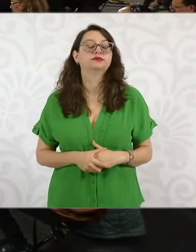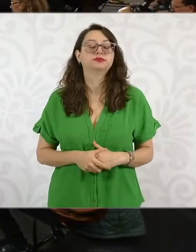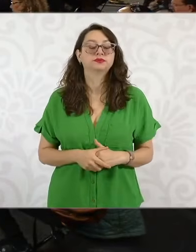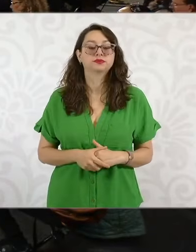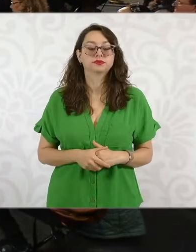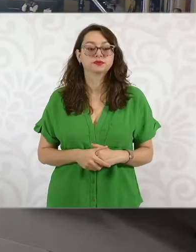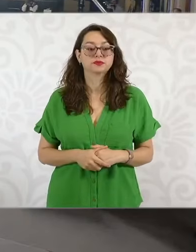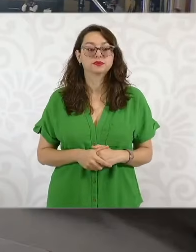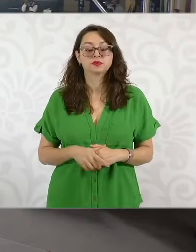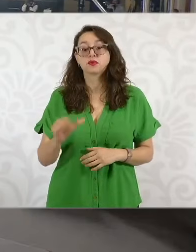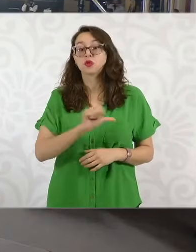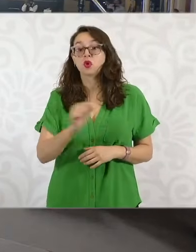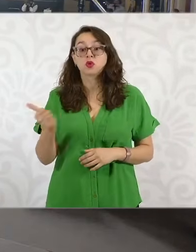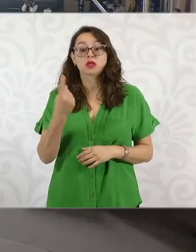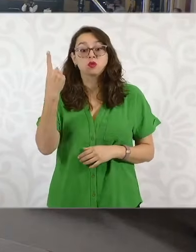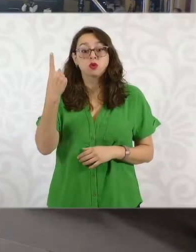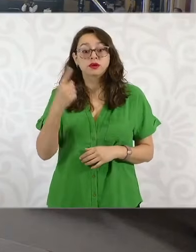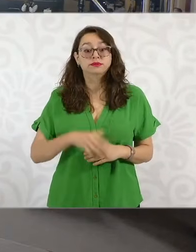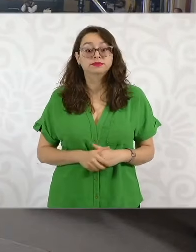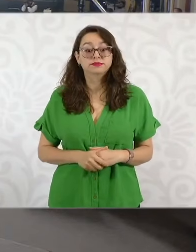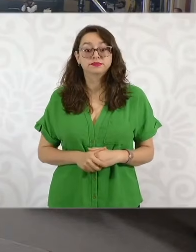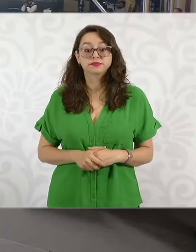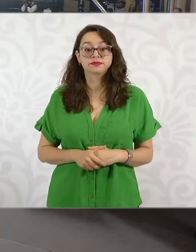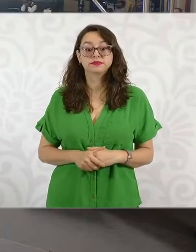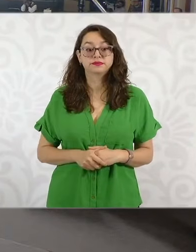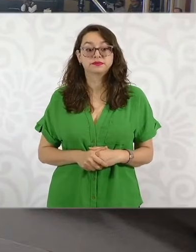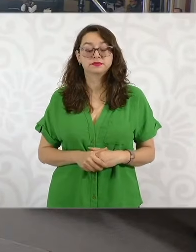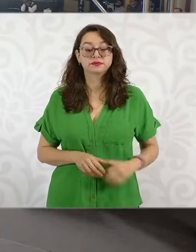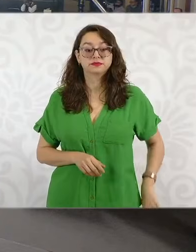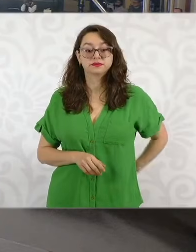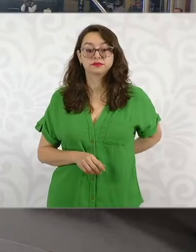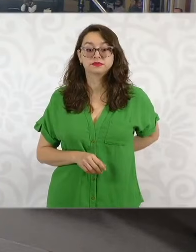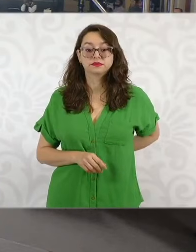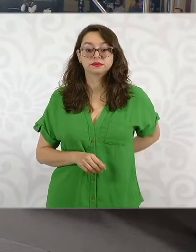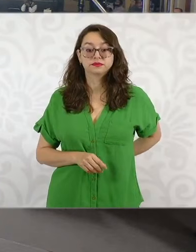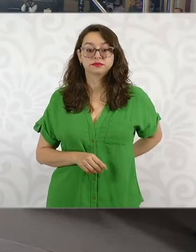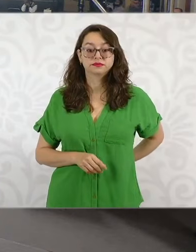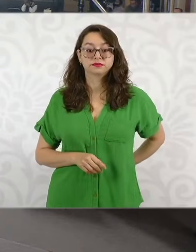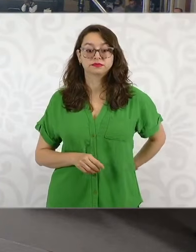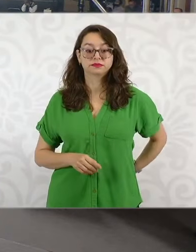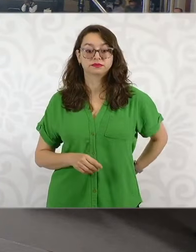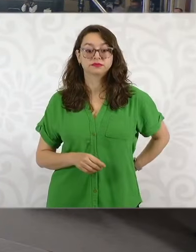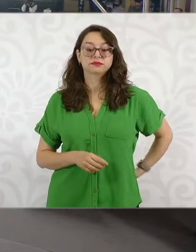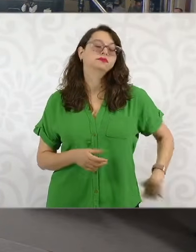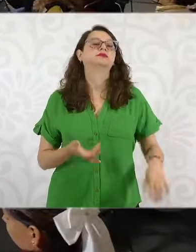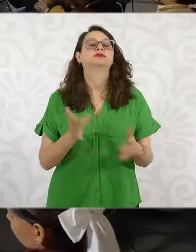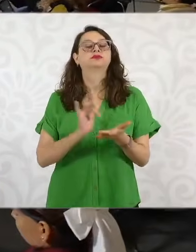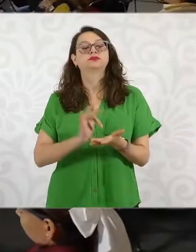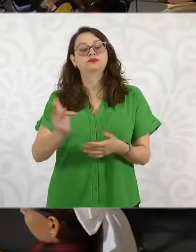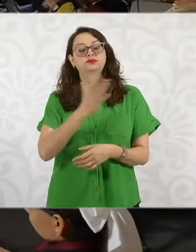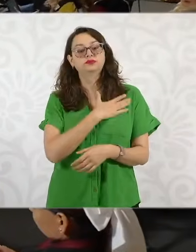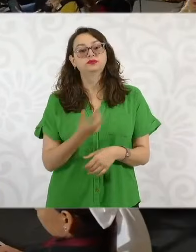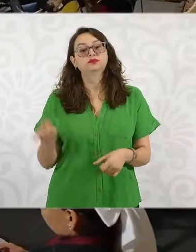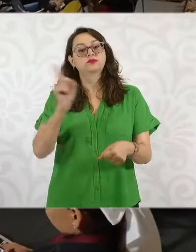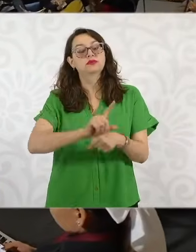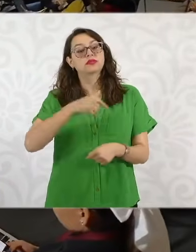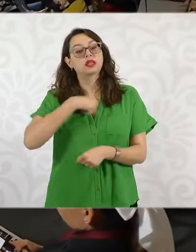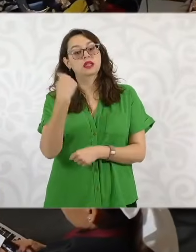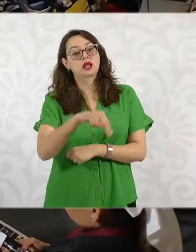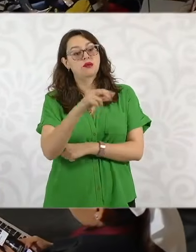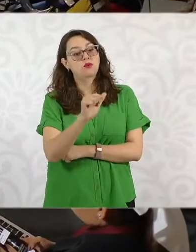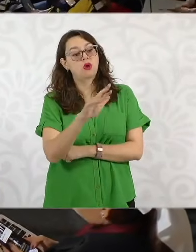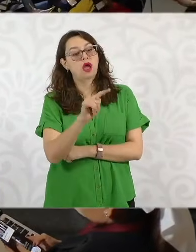Una más. A ver. Gracias. Buenos días, Arthur Pavón de efecto colateral y Chihuas News.